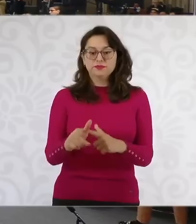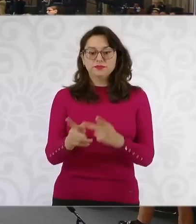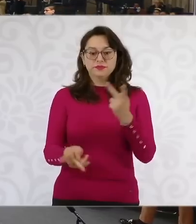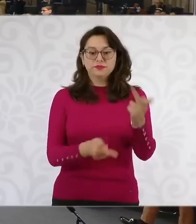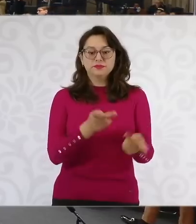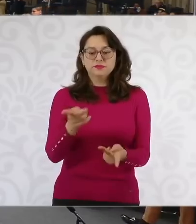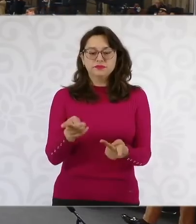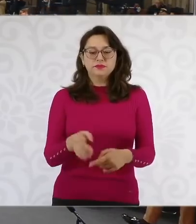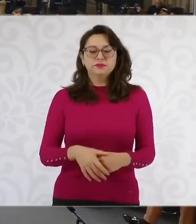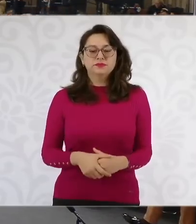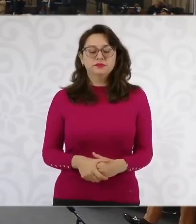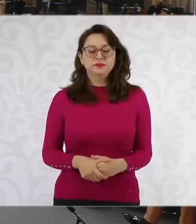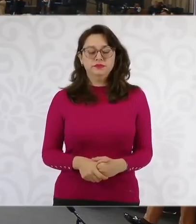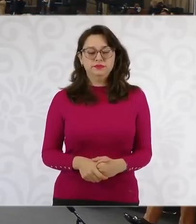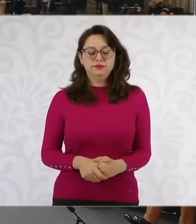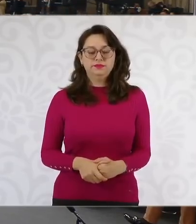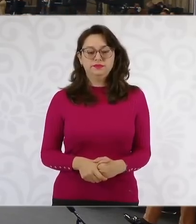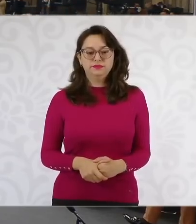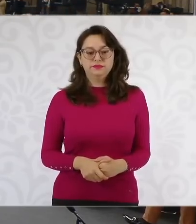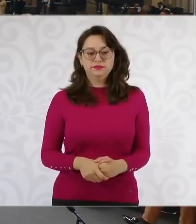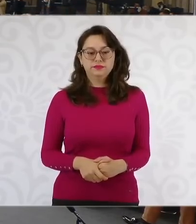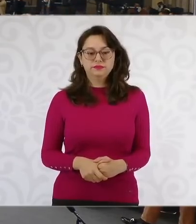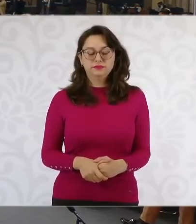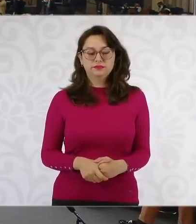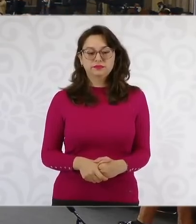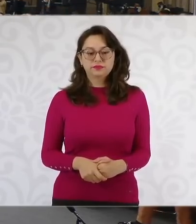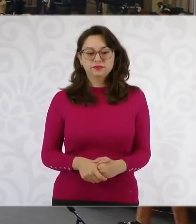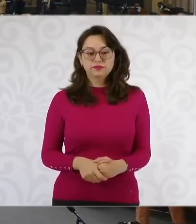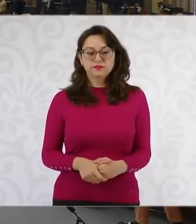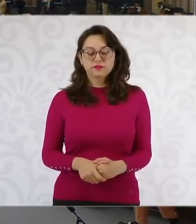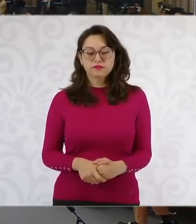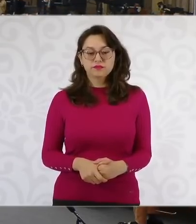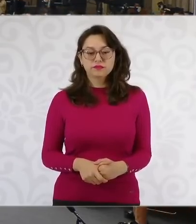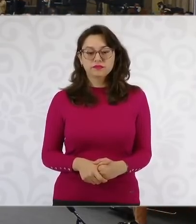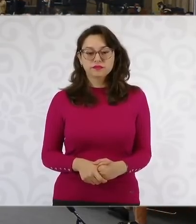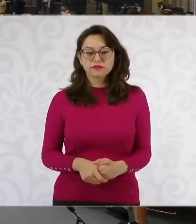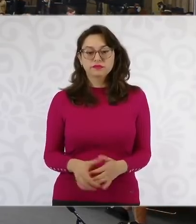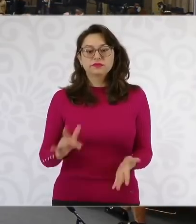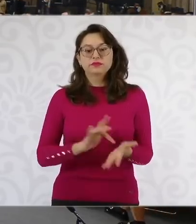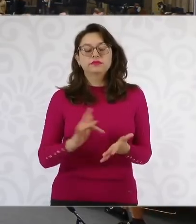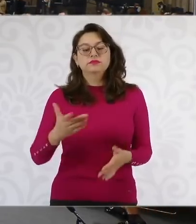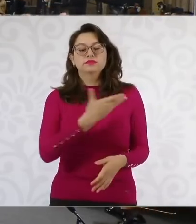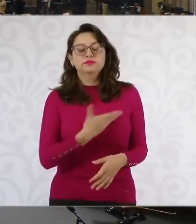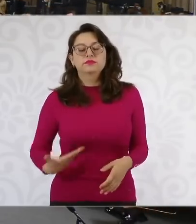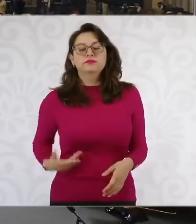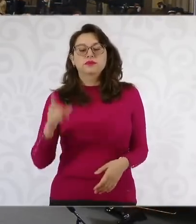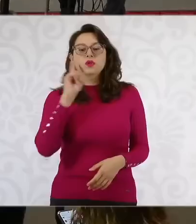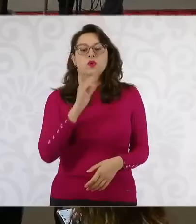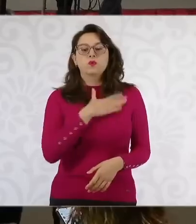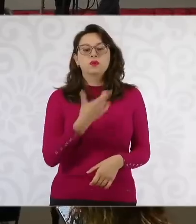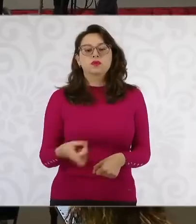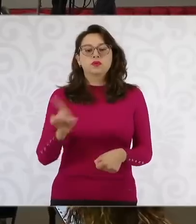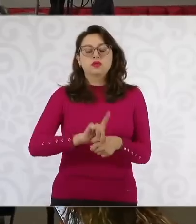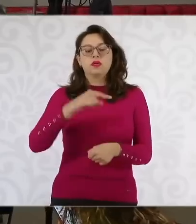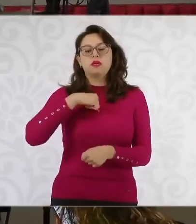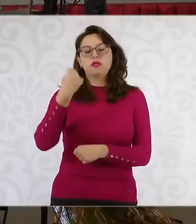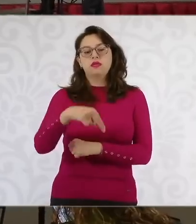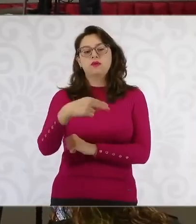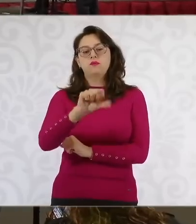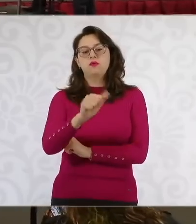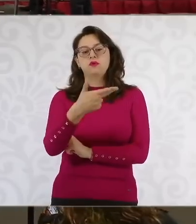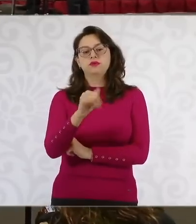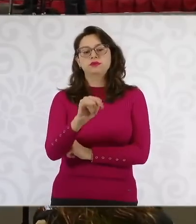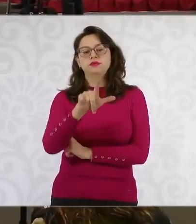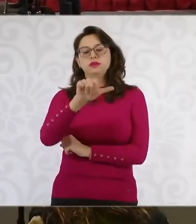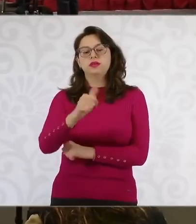acá gracias presida Buenos días shila rosagel corresponsal de Grupo gily El Imparcial de Sonora